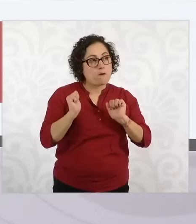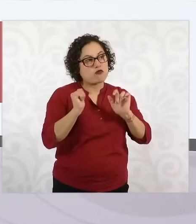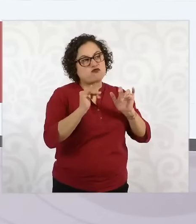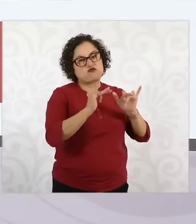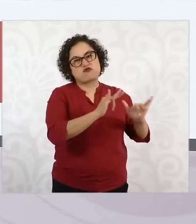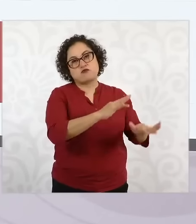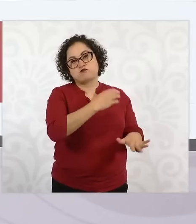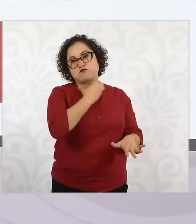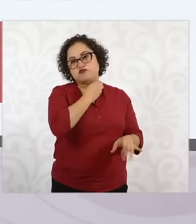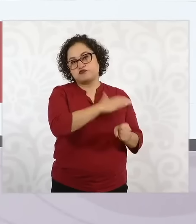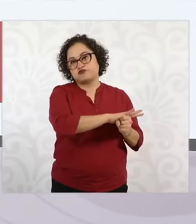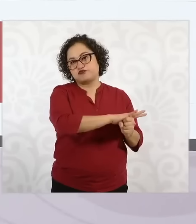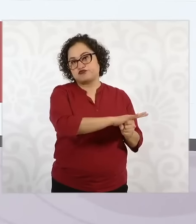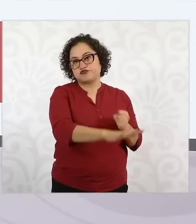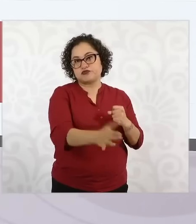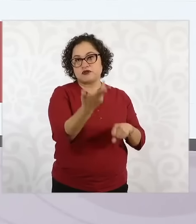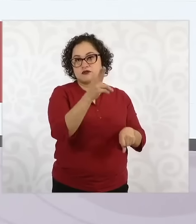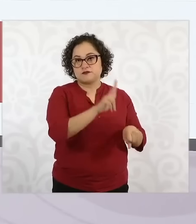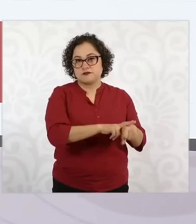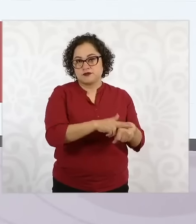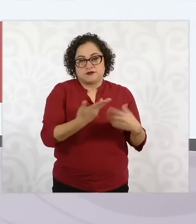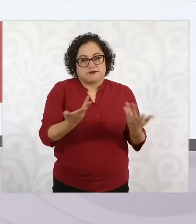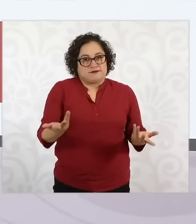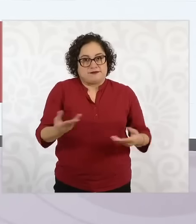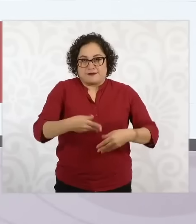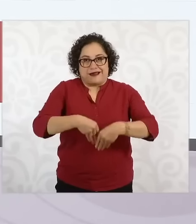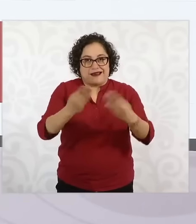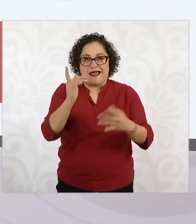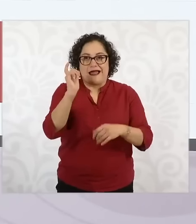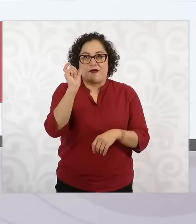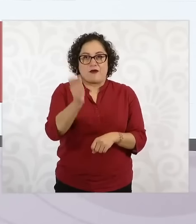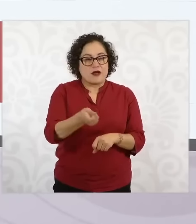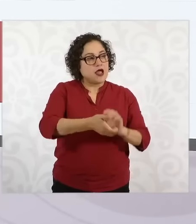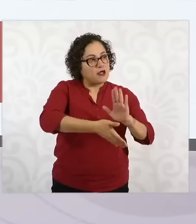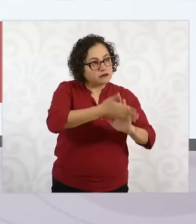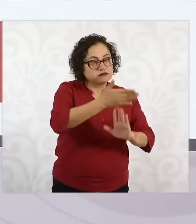si no construyes al mismo tiempo que va creciendo la población de acuerdo a los índices